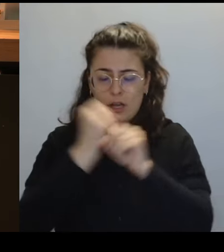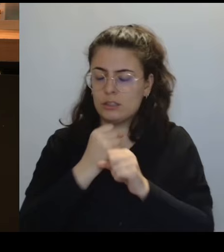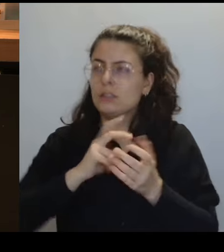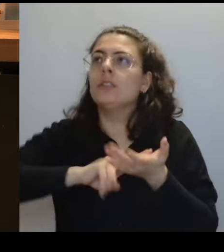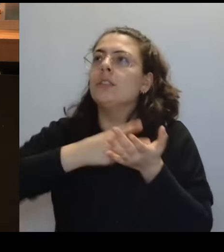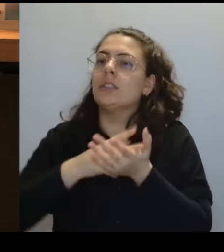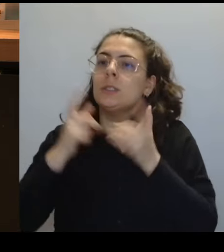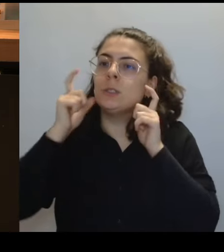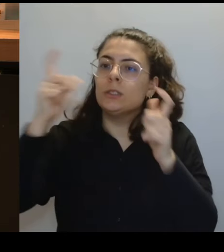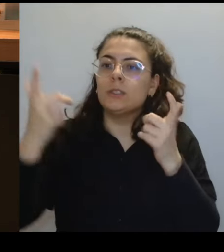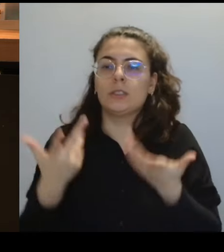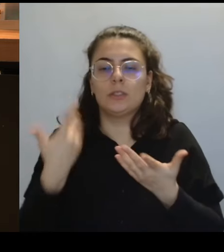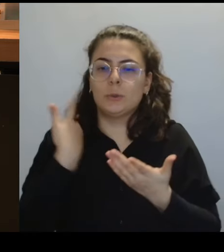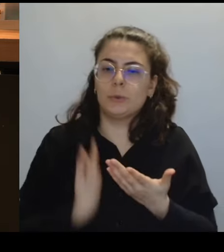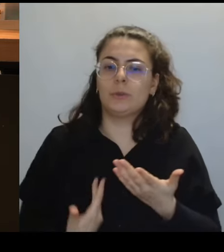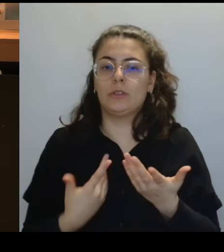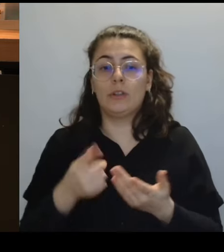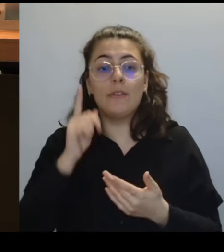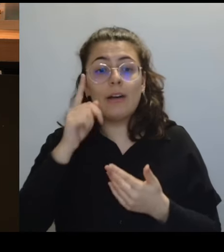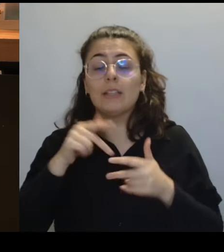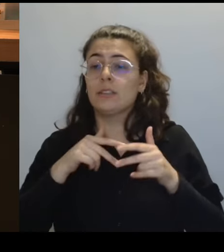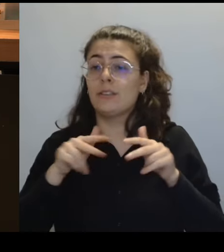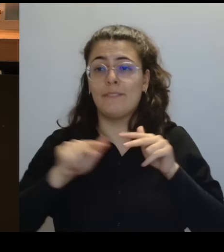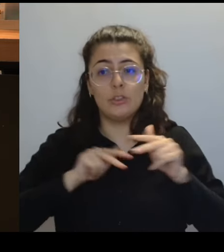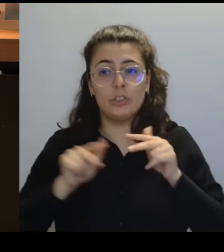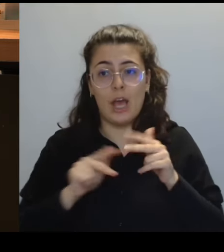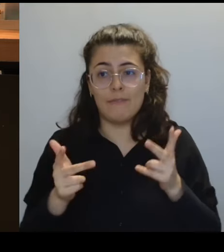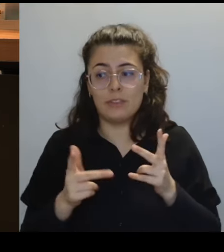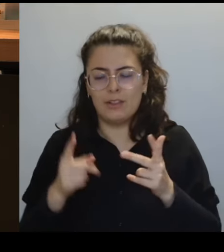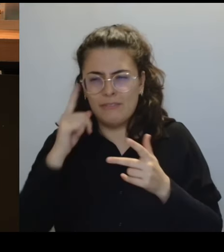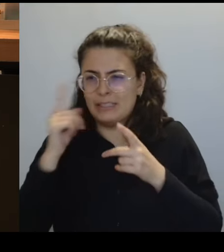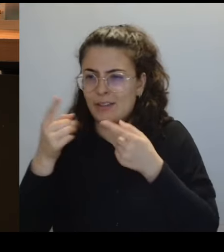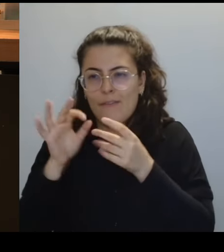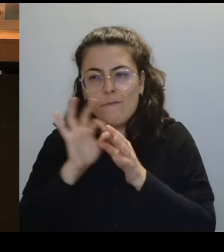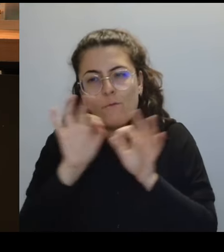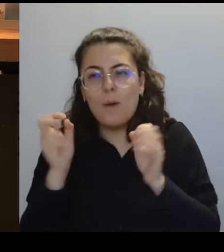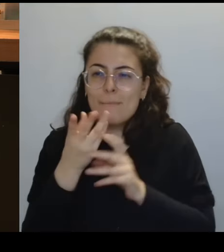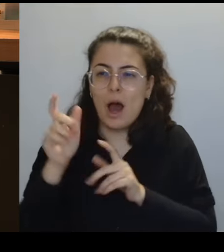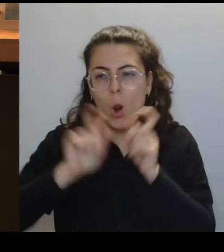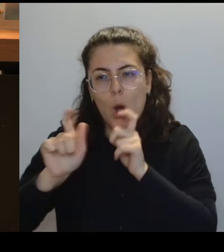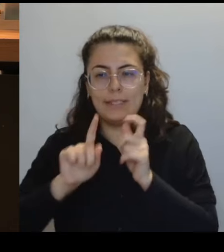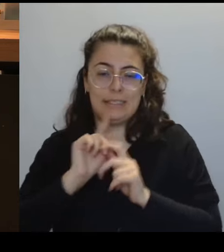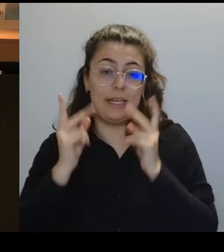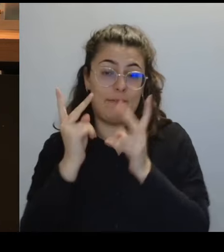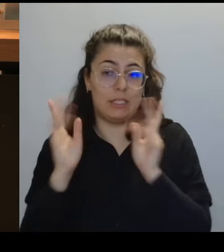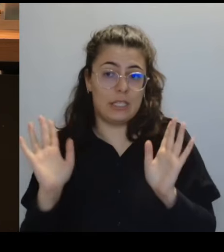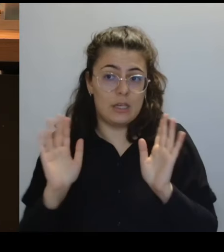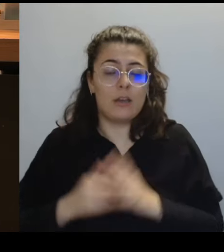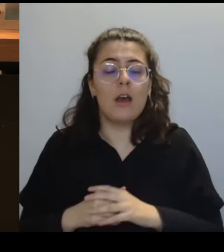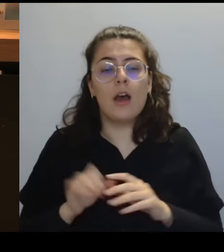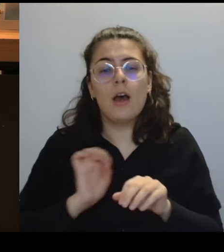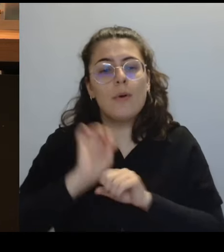jeden relevant für uns schon. Weist nach, dass wenn ich auf die Dauer nächtlichen Lärm ertragen muss,